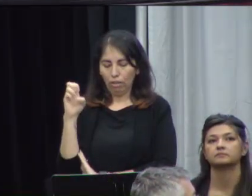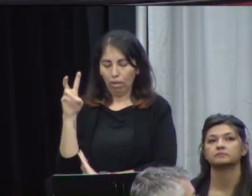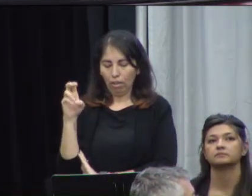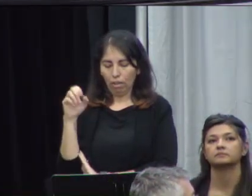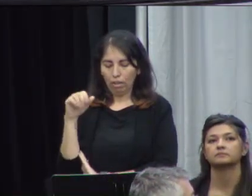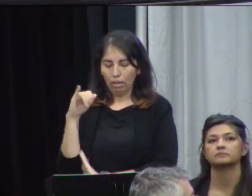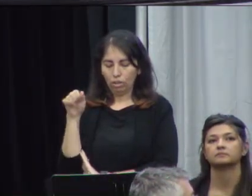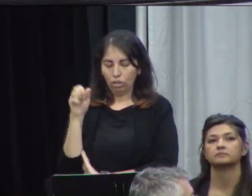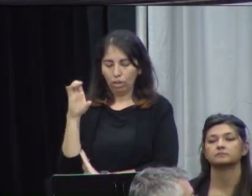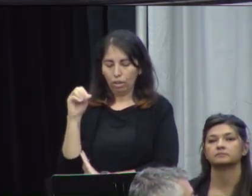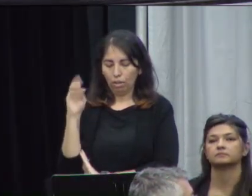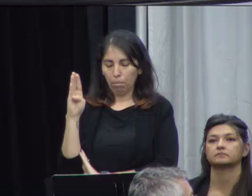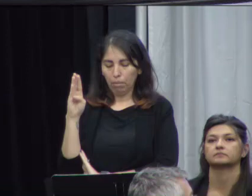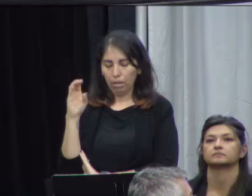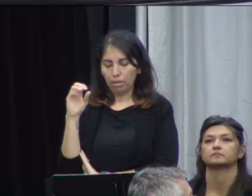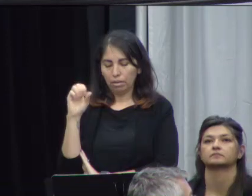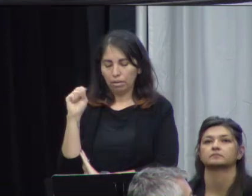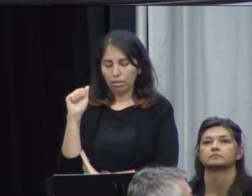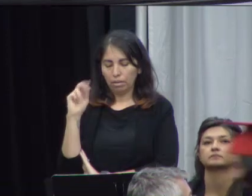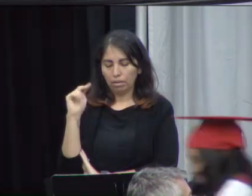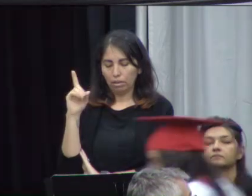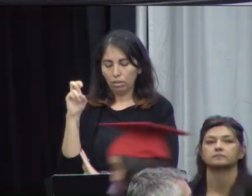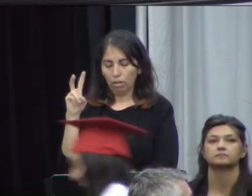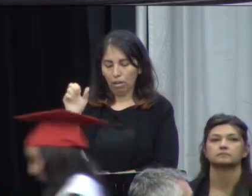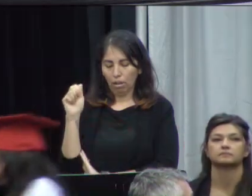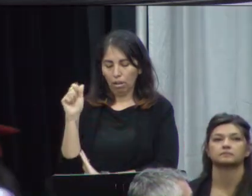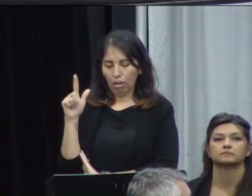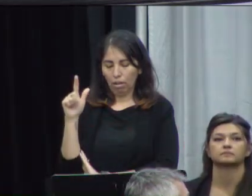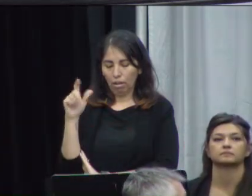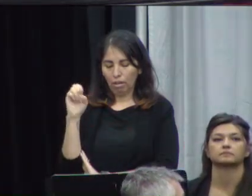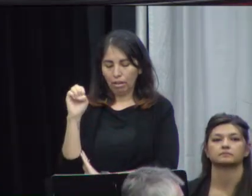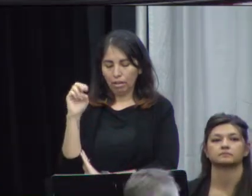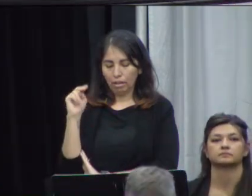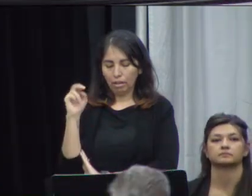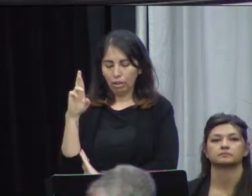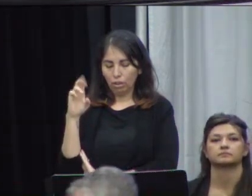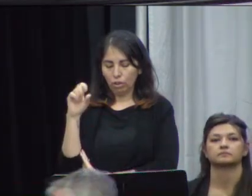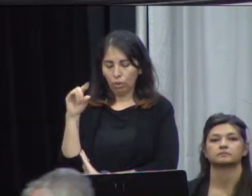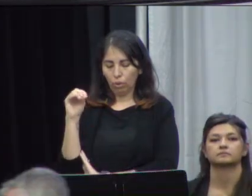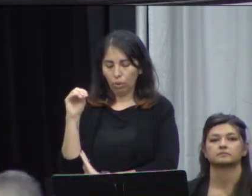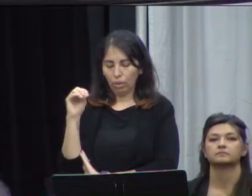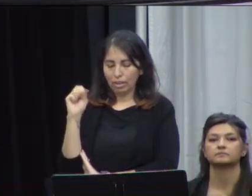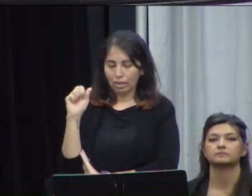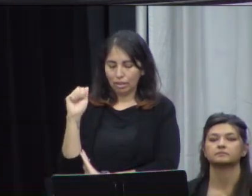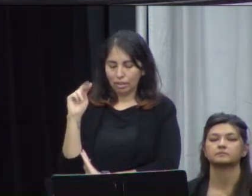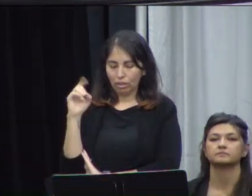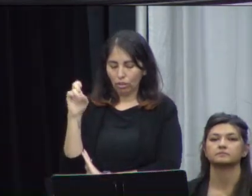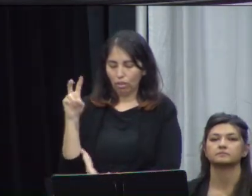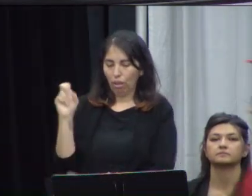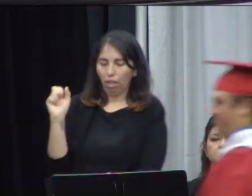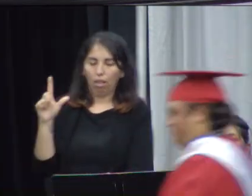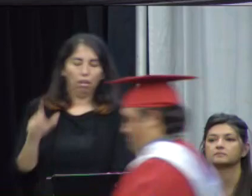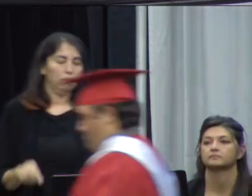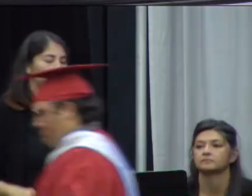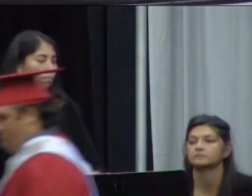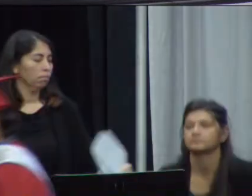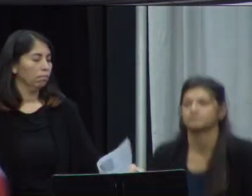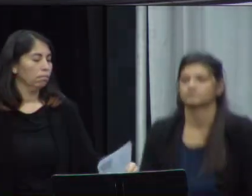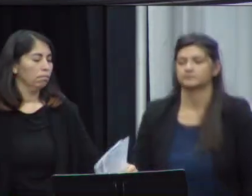(audience applauds) Serju Sandoval. (audience applauds)